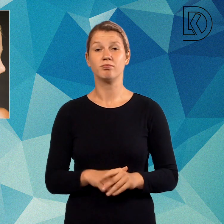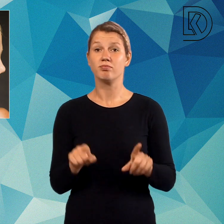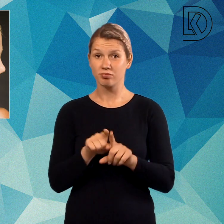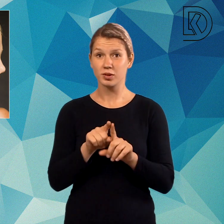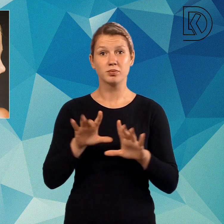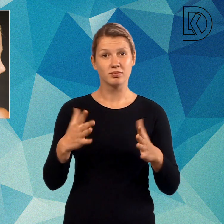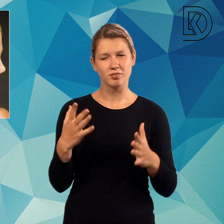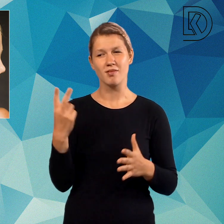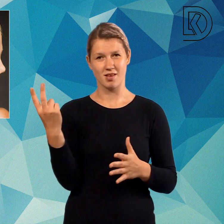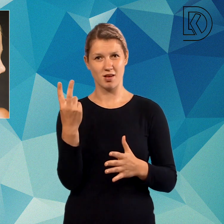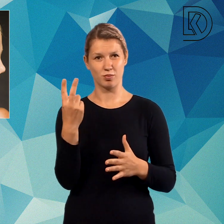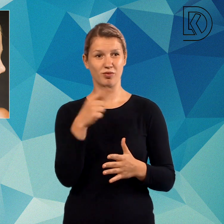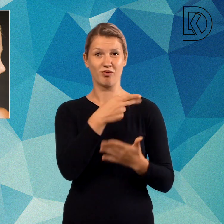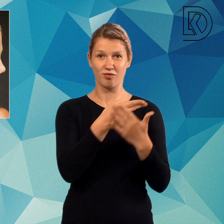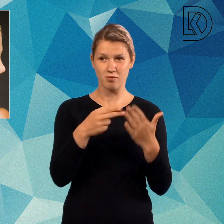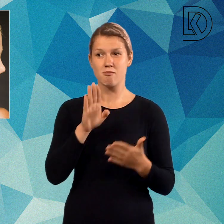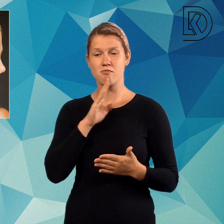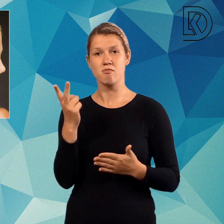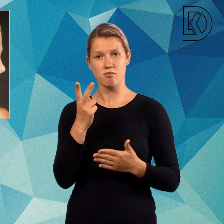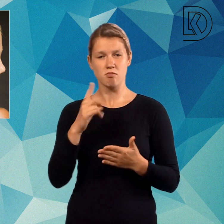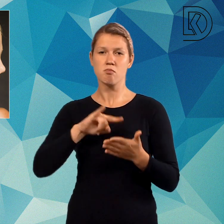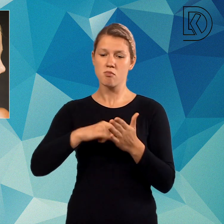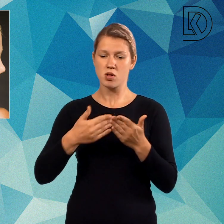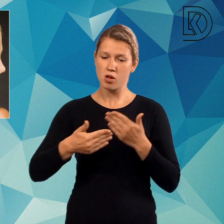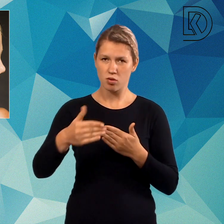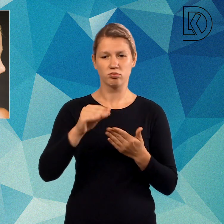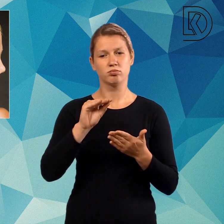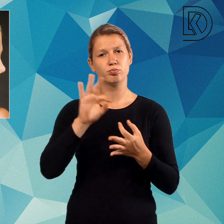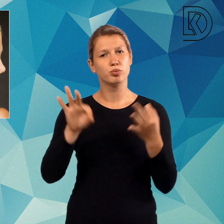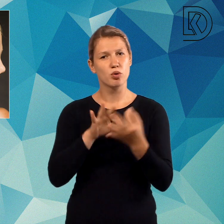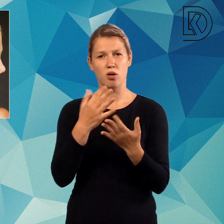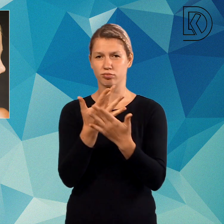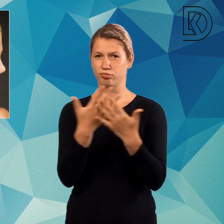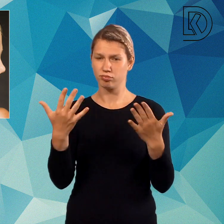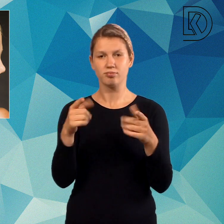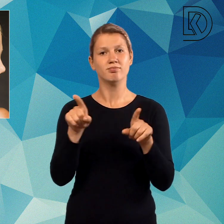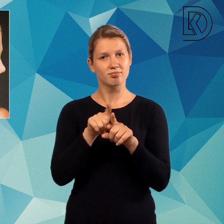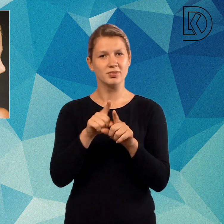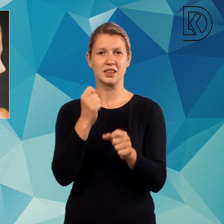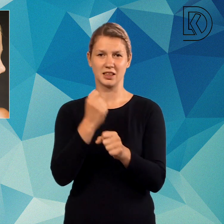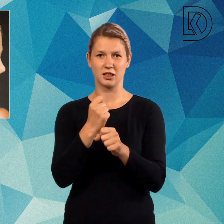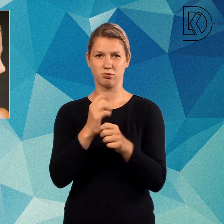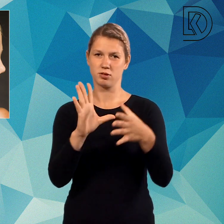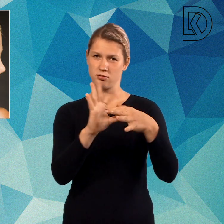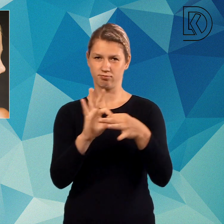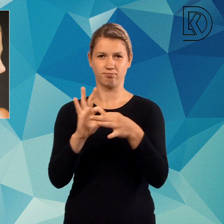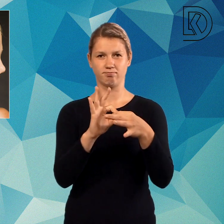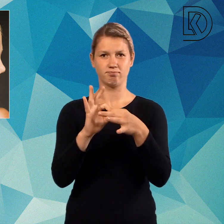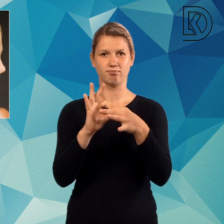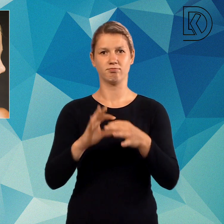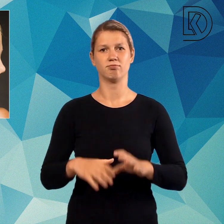Ateityje kompanija kartu su Simone planuoja įvairius projektus bei bendradarbiavimą.